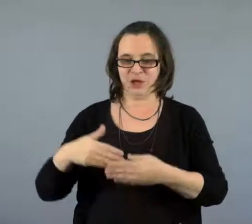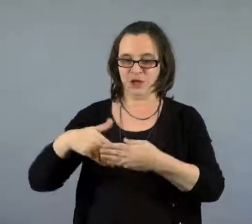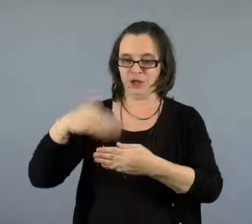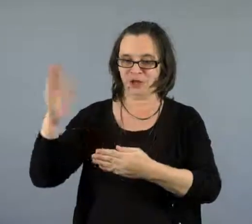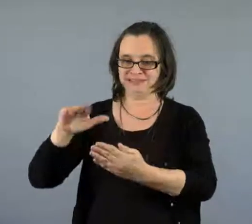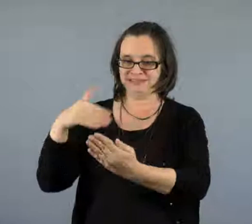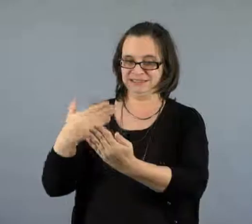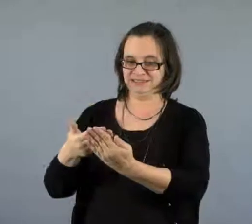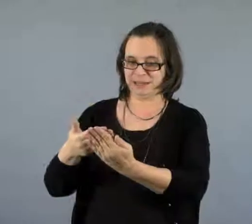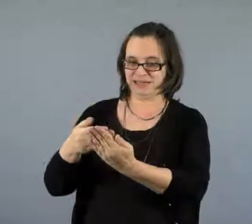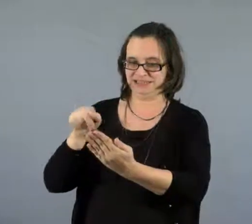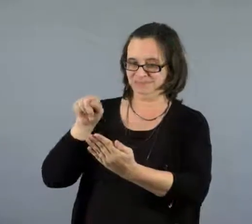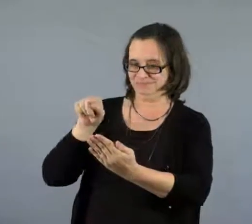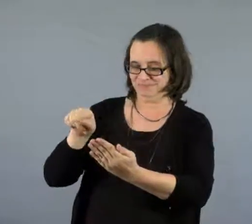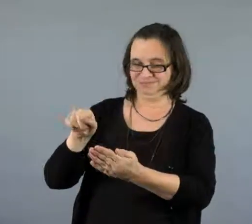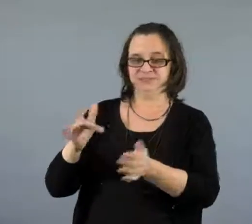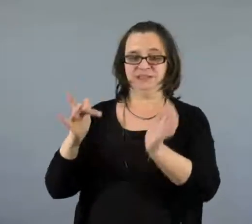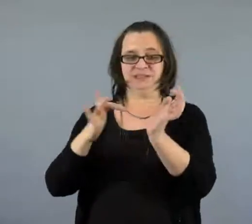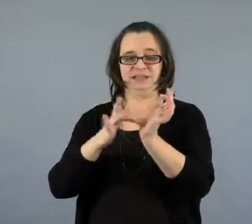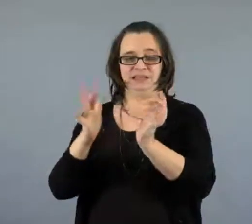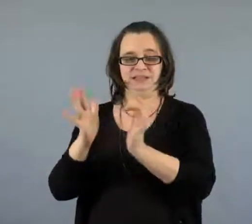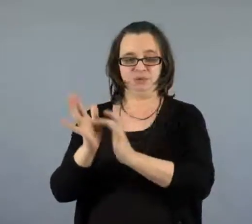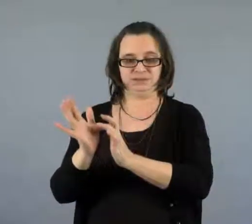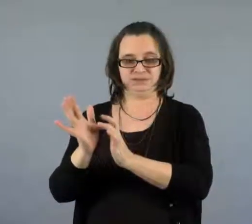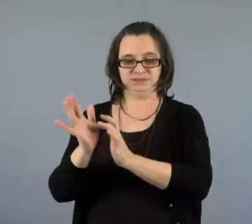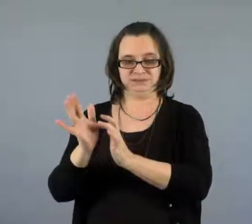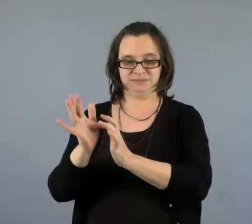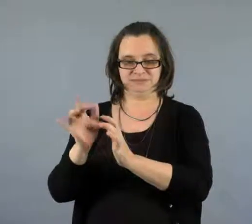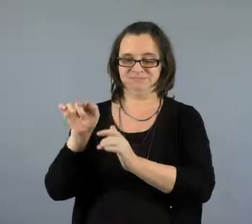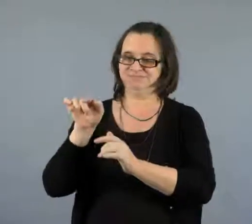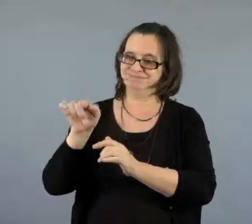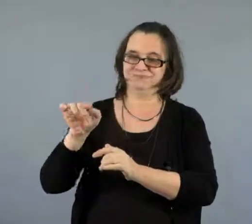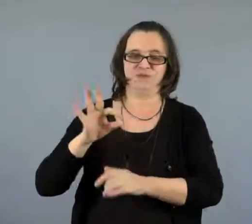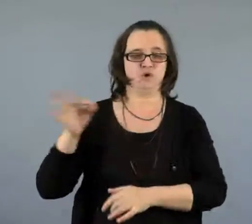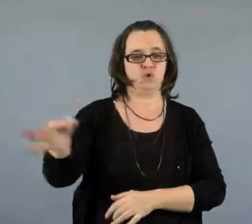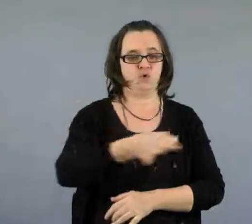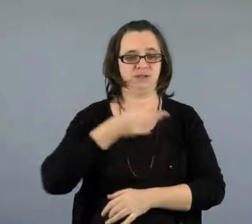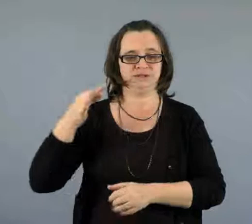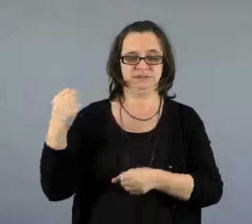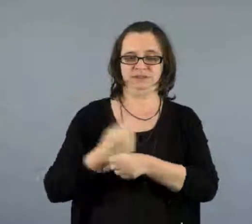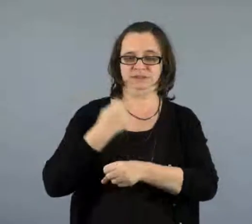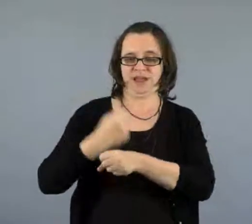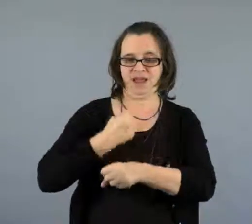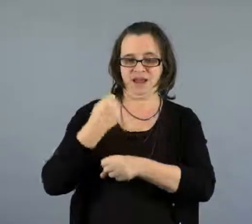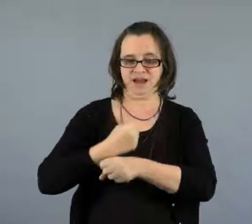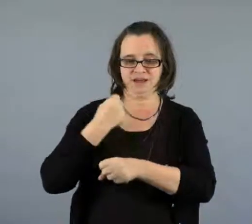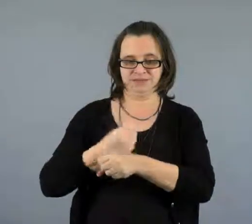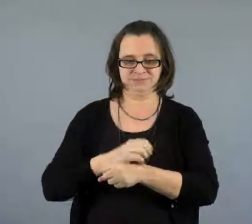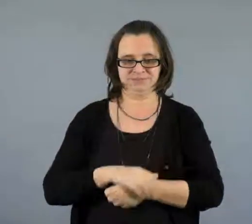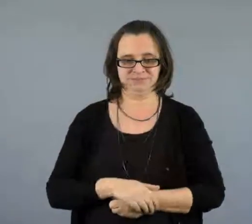Im Neuen Testament hat Jesus das für uns gemacht